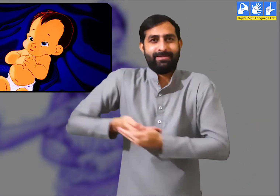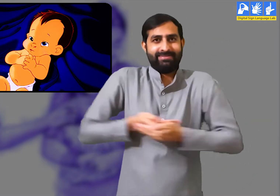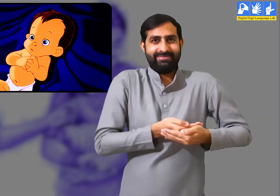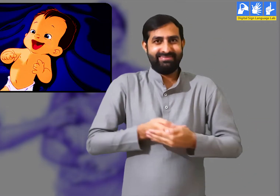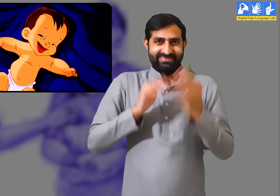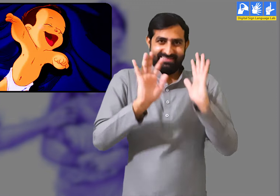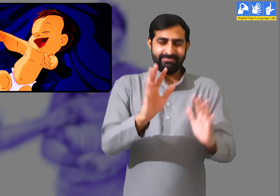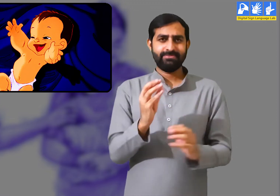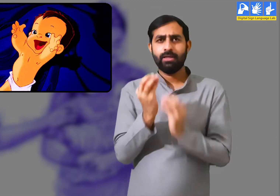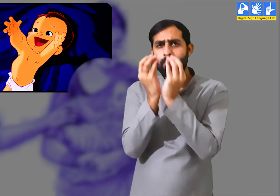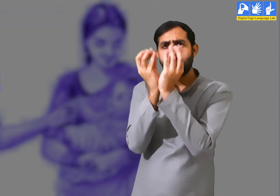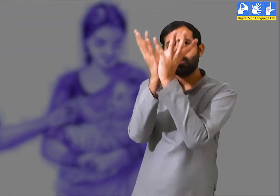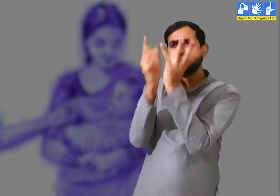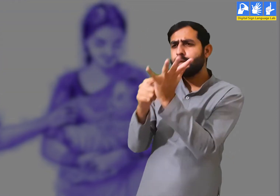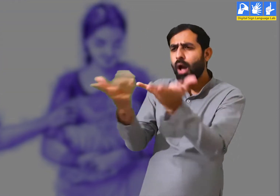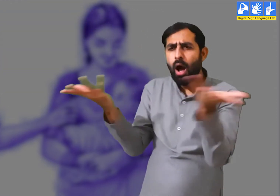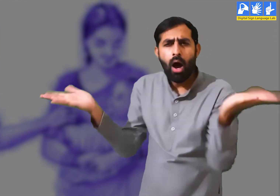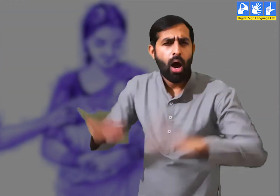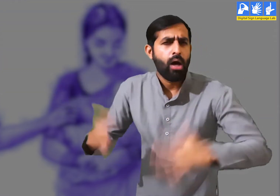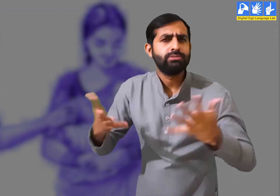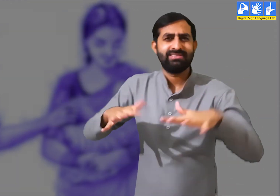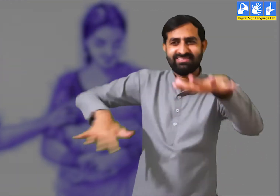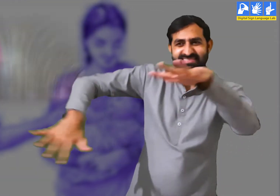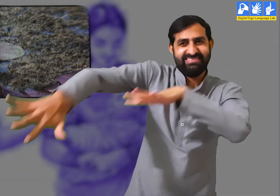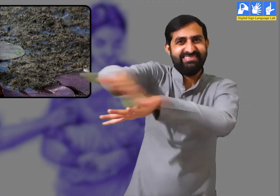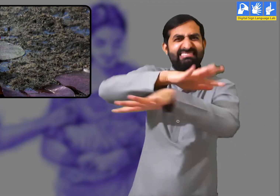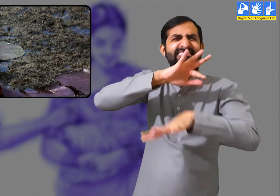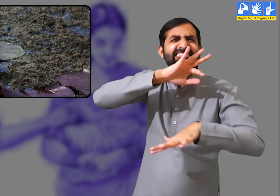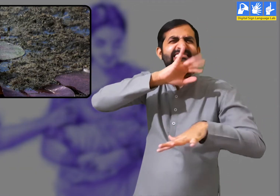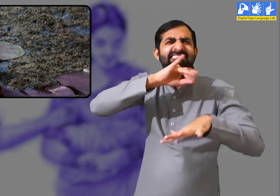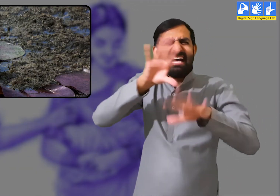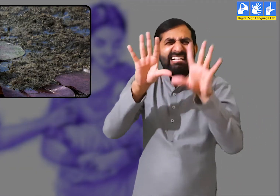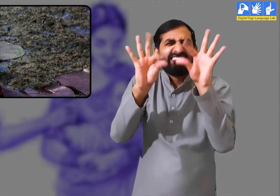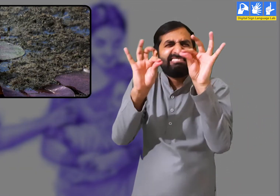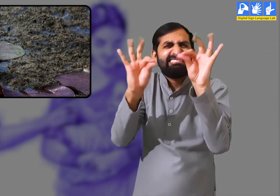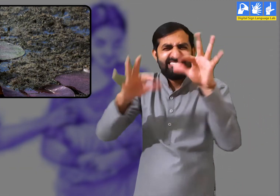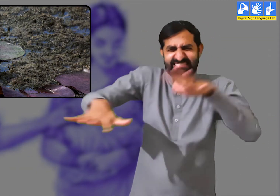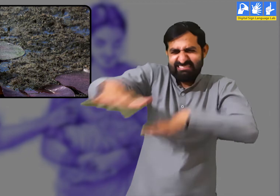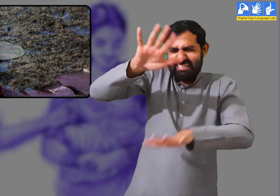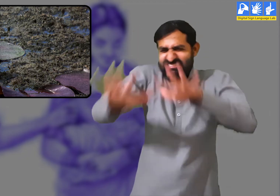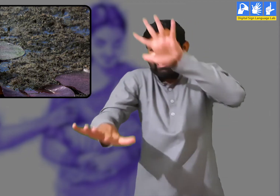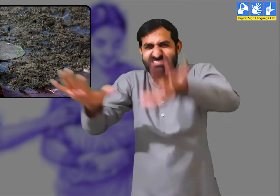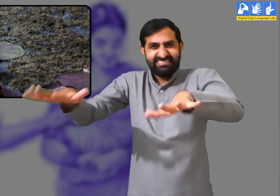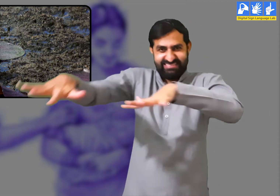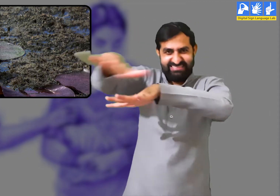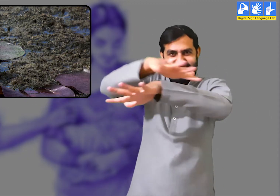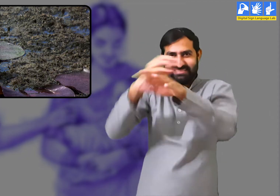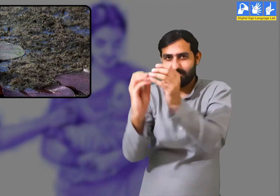कवि कहते हैं की कमल का फूल कीचड़ वाली जगहों पर उगता हैं